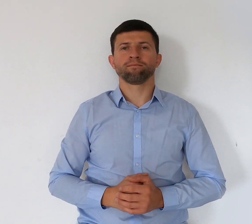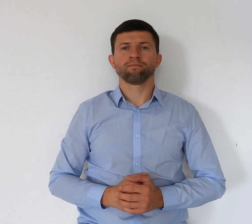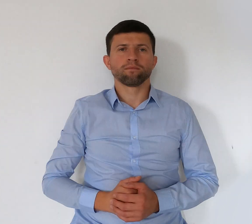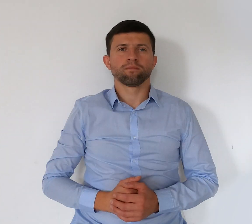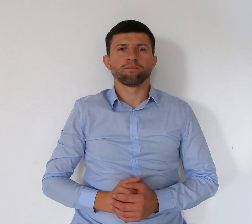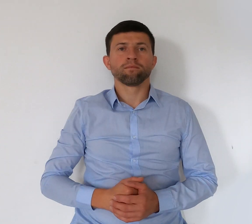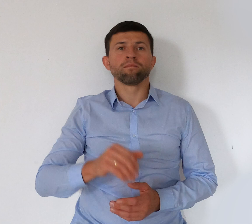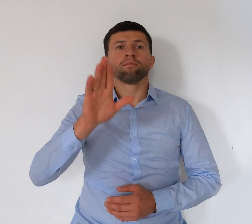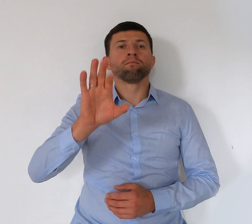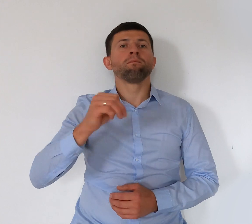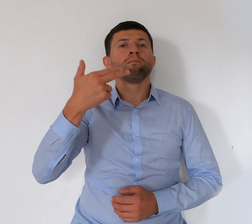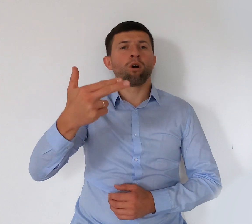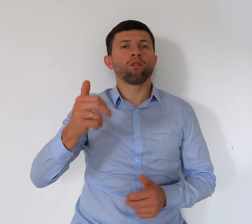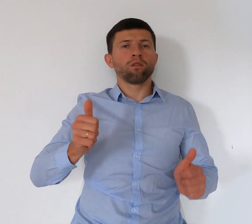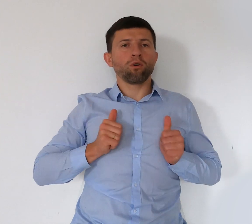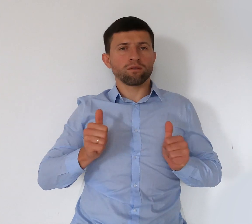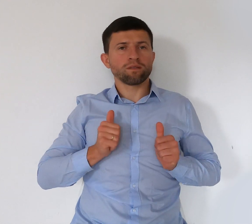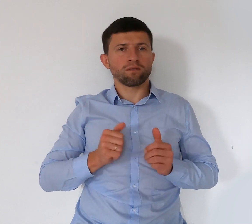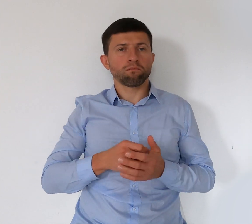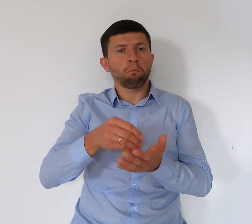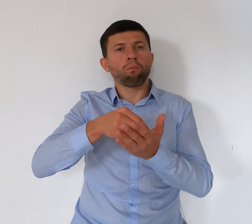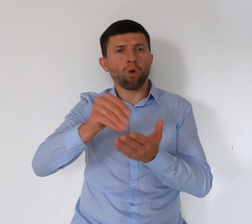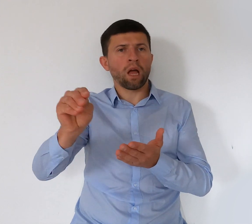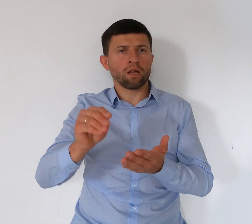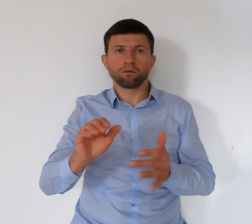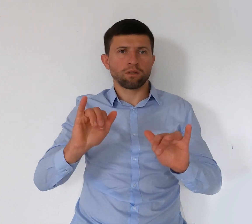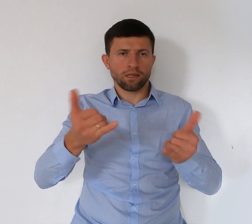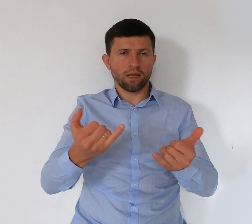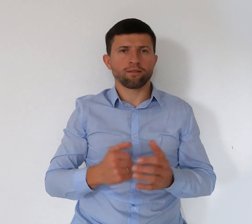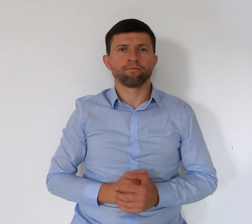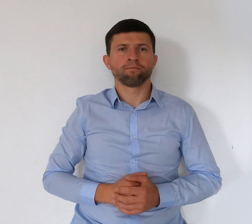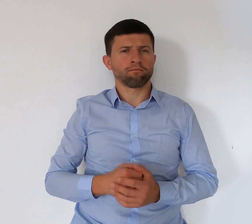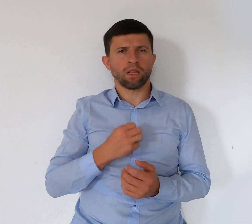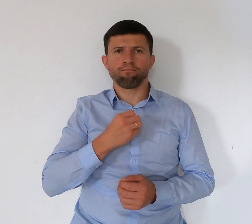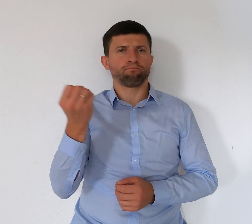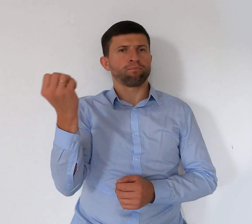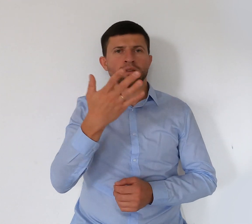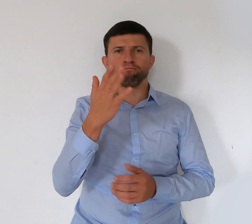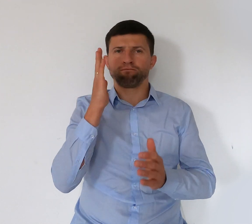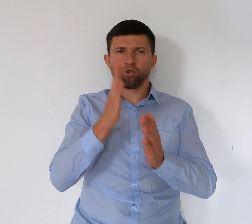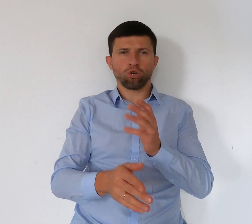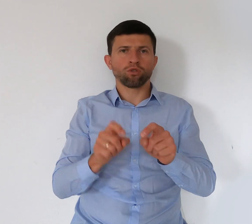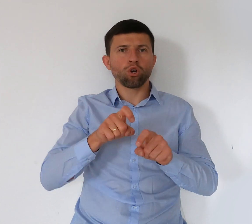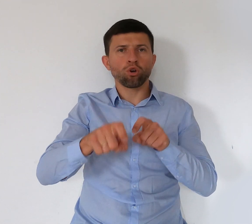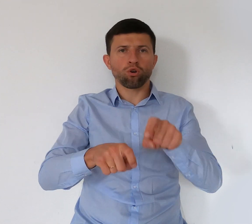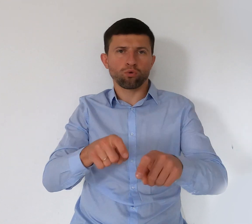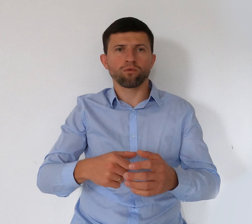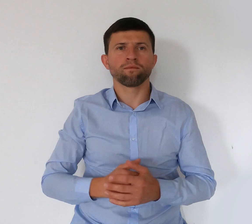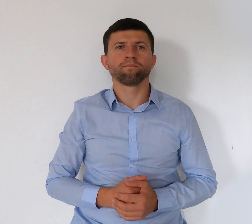Jak płacić bonem turystycznym? 5 prostych kroków: